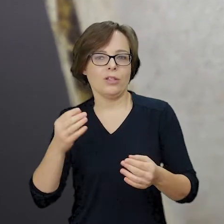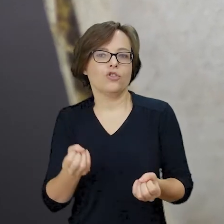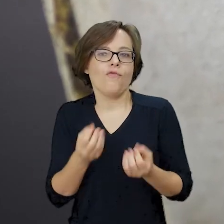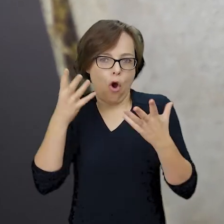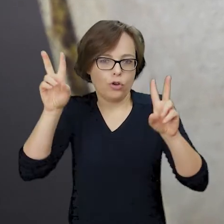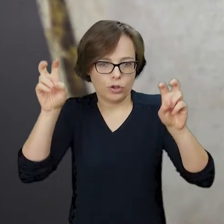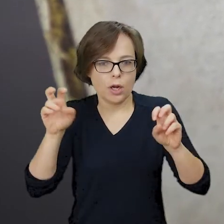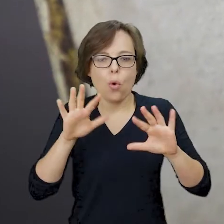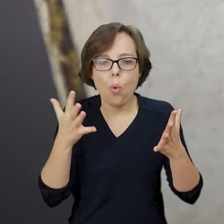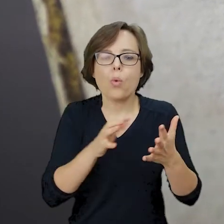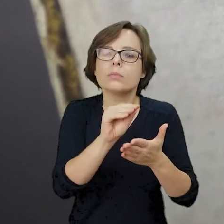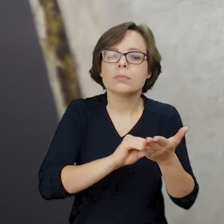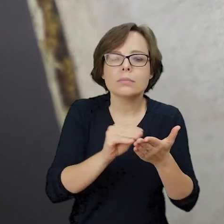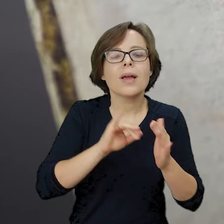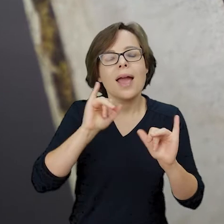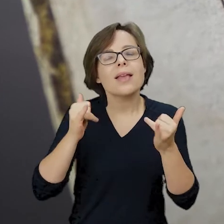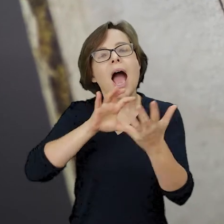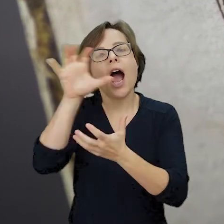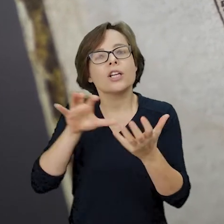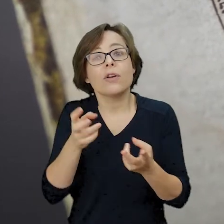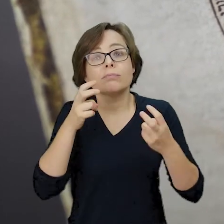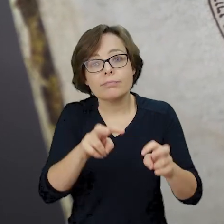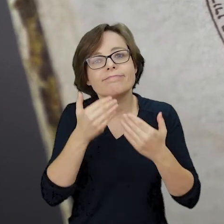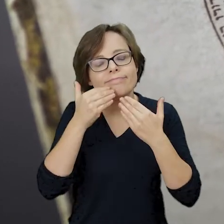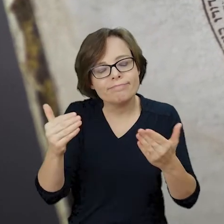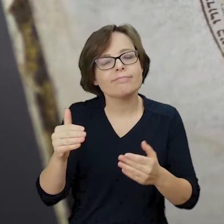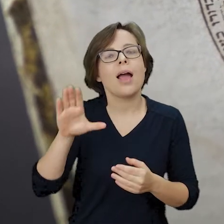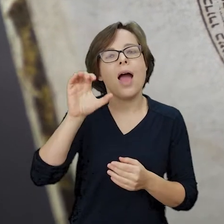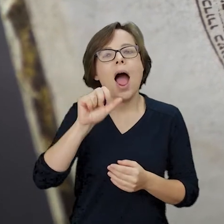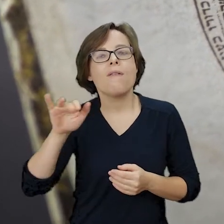czyli traktat o stworzeniu świata przy pomocy liter alfabetu hebrajskiego.